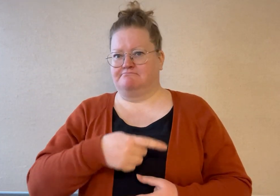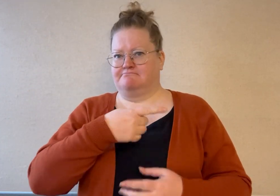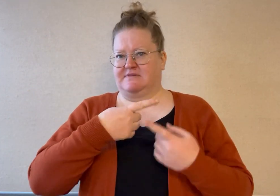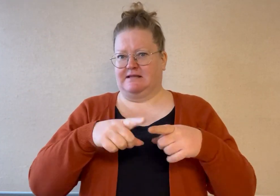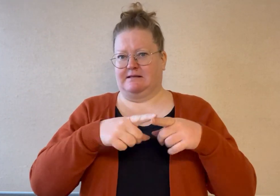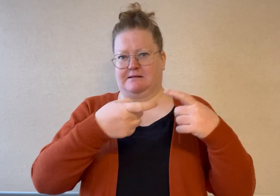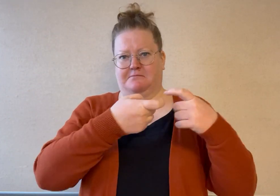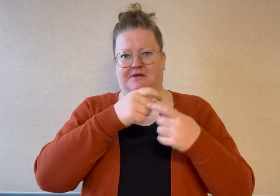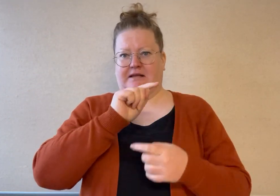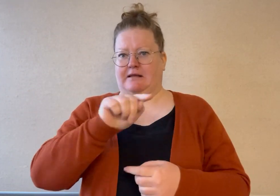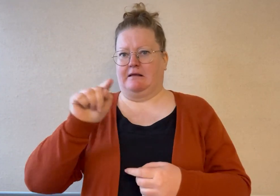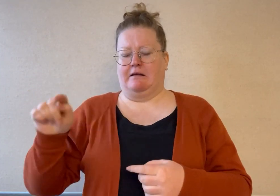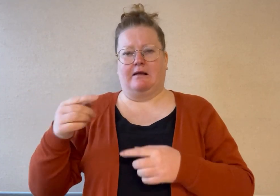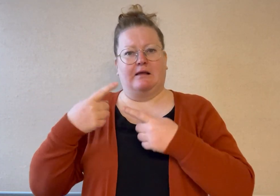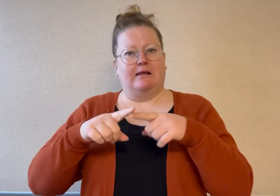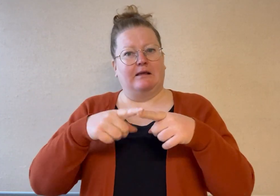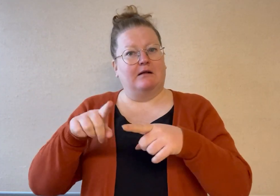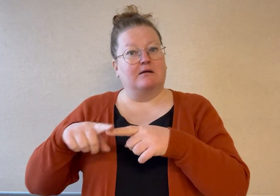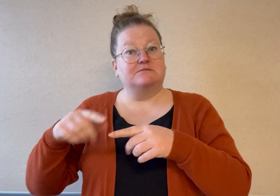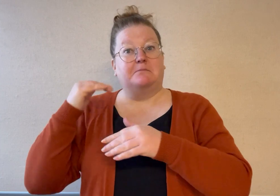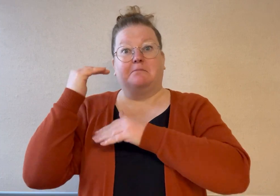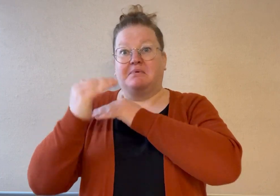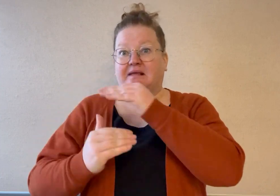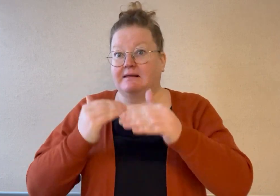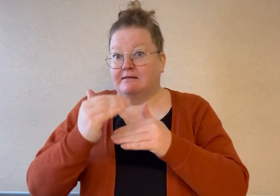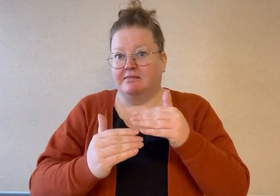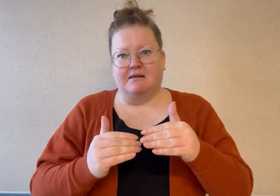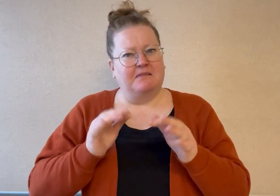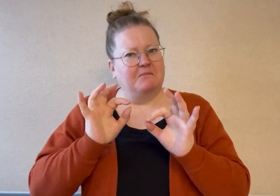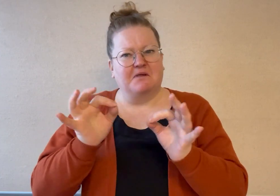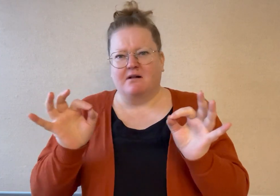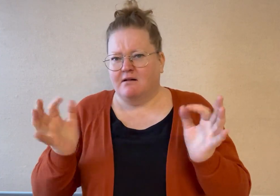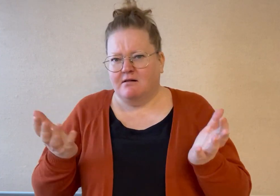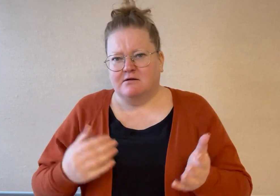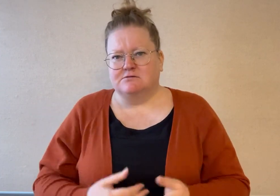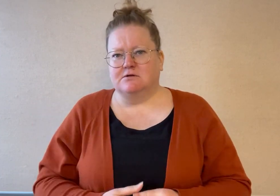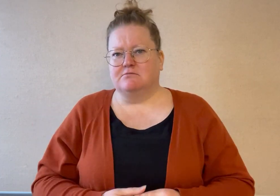Millaisia jouluperinteitä oli eri perheissä?